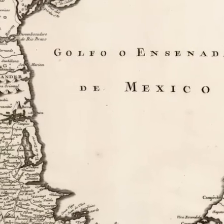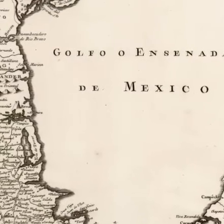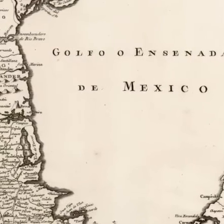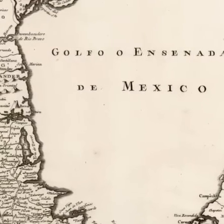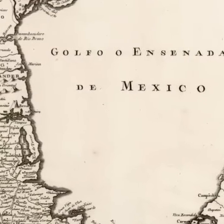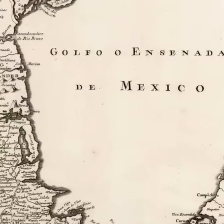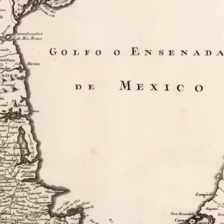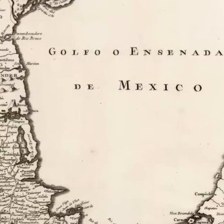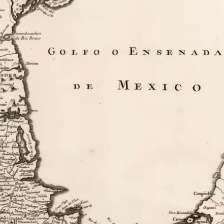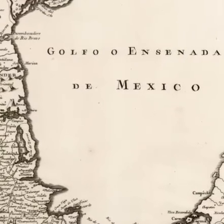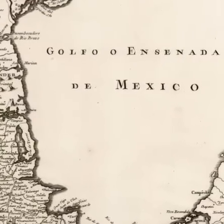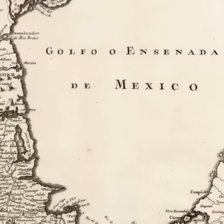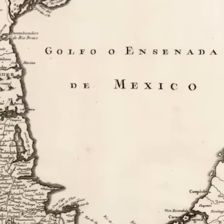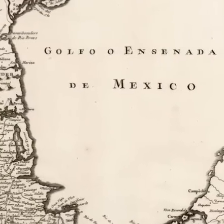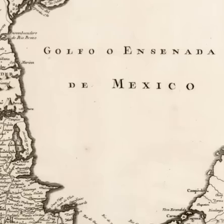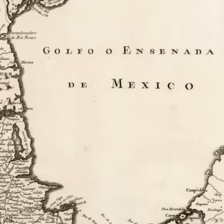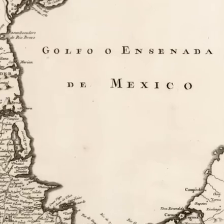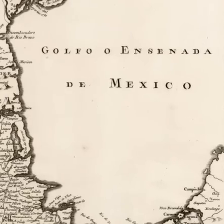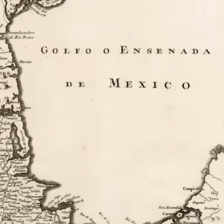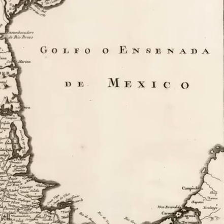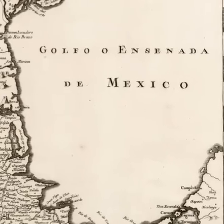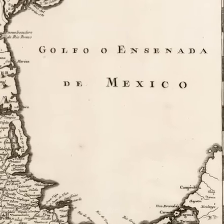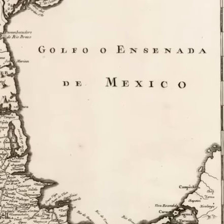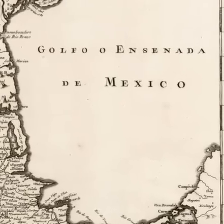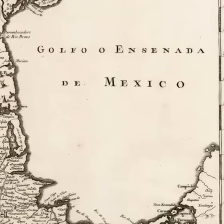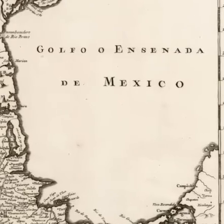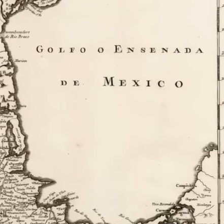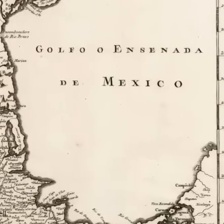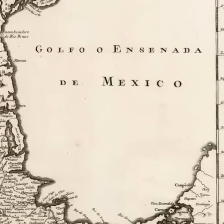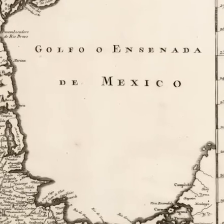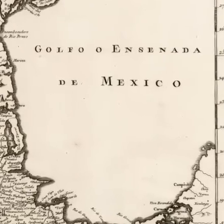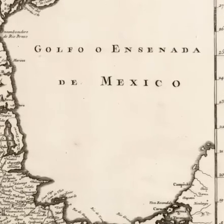Trump solo aplica en el tramo de la plataforma continental que le